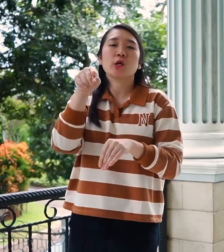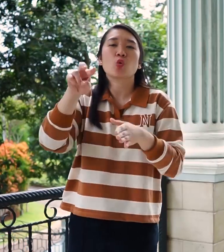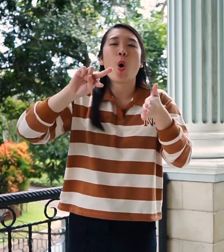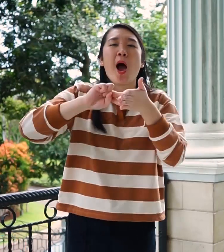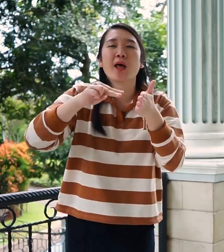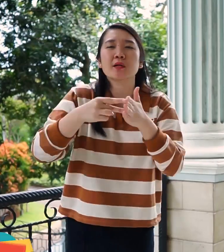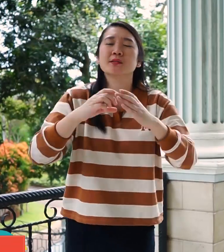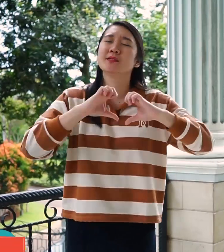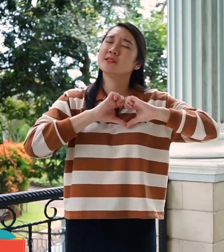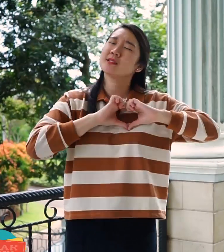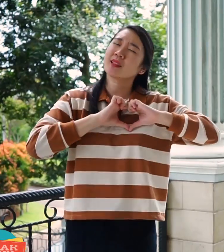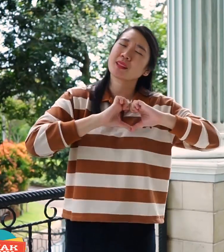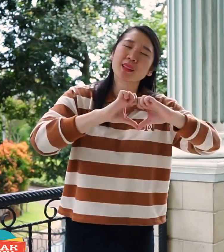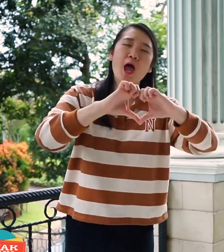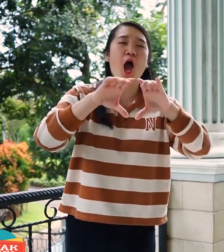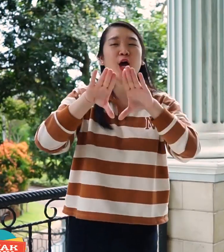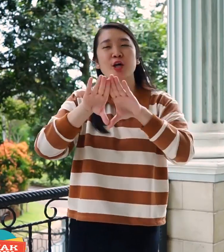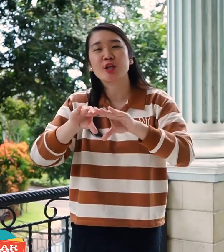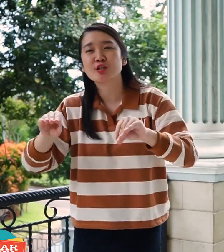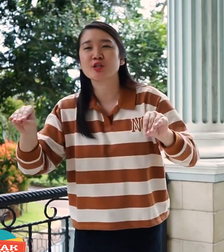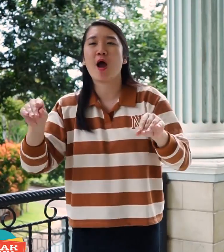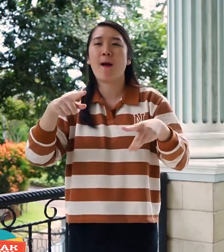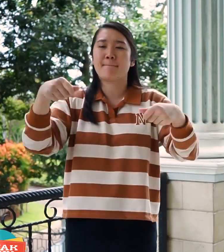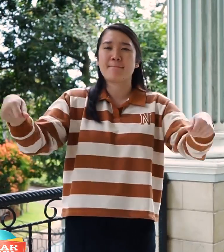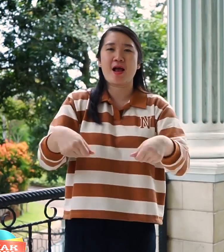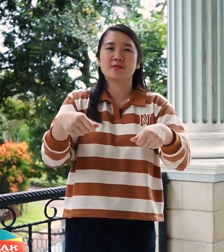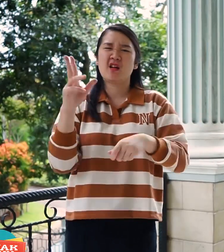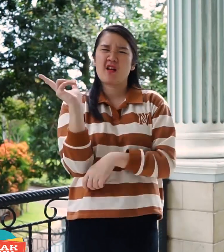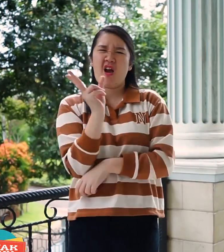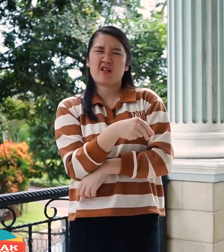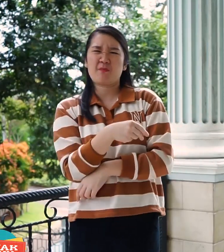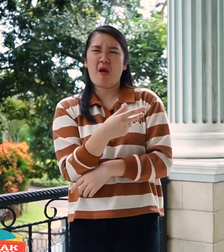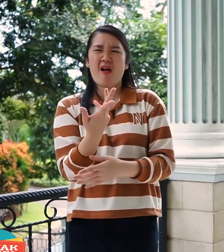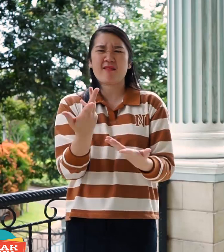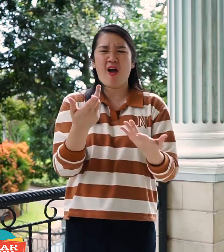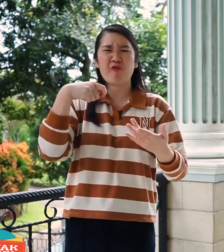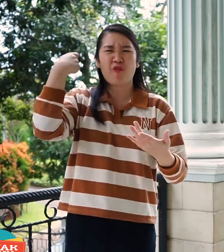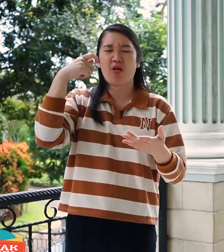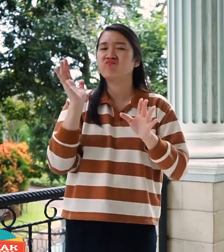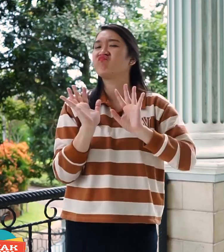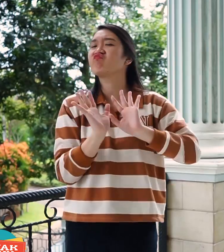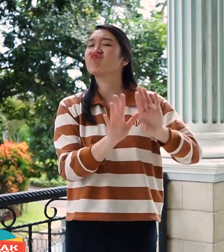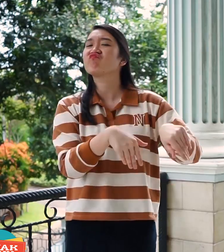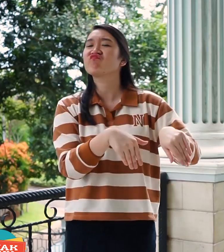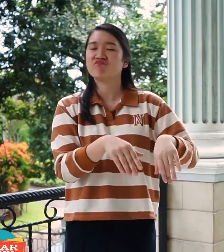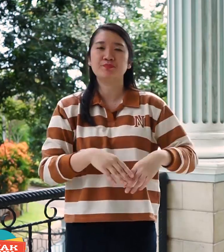Itu artinya, ia cinta kerja masak daripada bermain film.